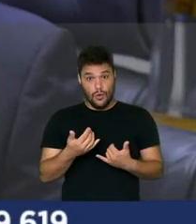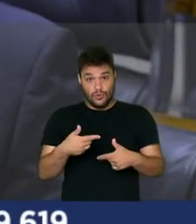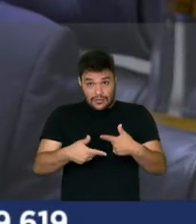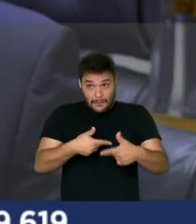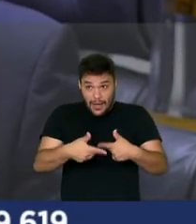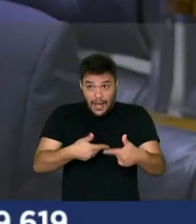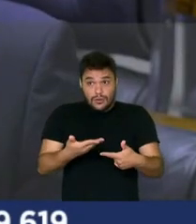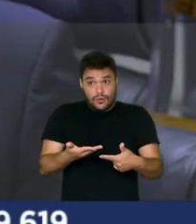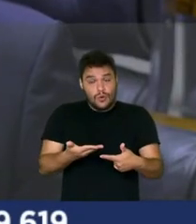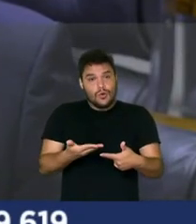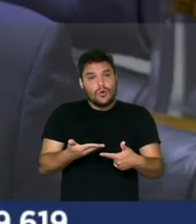TRIBUTO É A SELETIVIDADE, OU SEJA, AS ATIVIDADES DIAS MANO